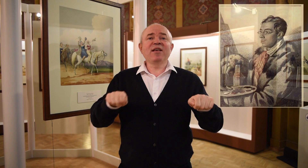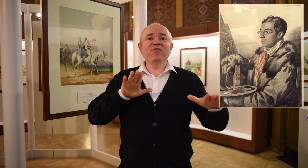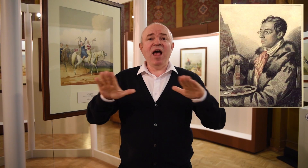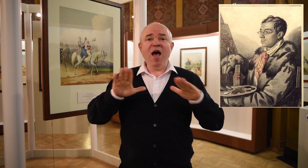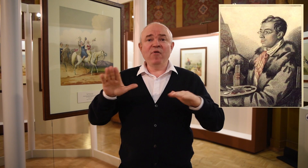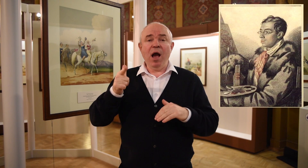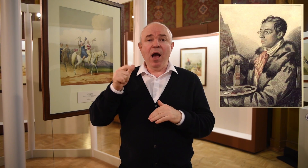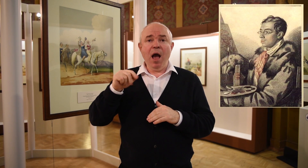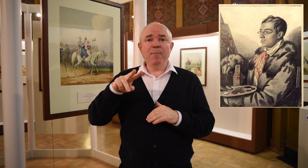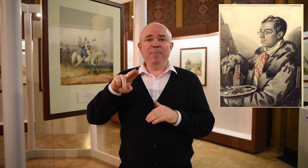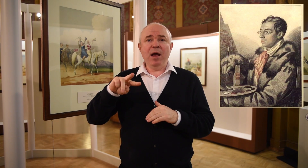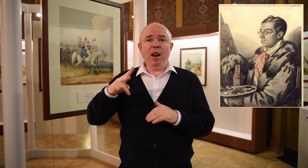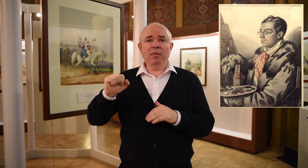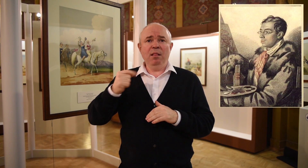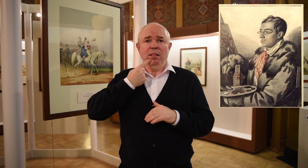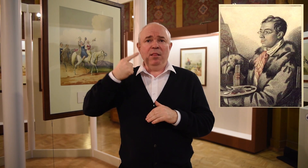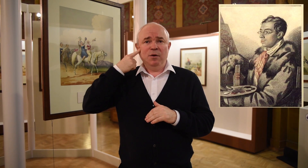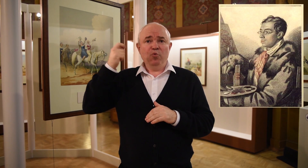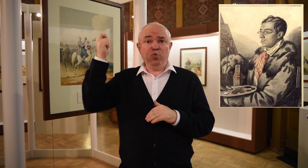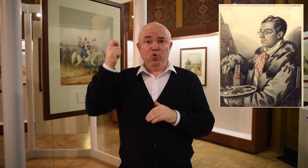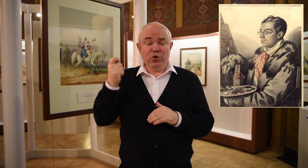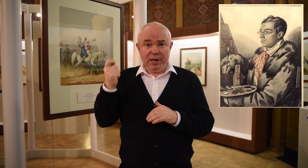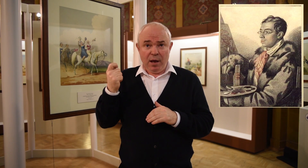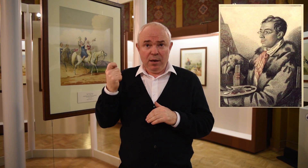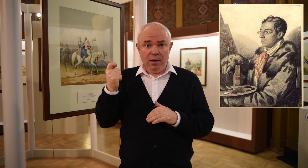открылась выставка Карла Гампельна, глухого художника.